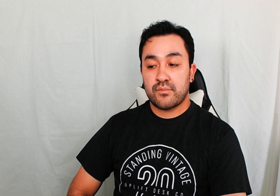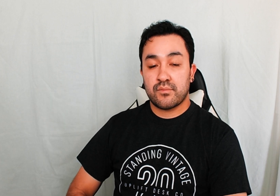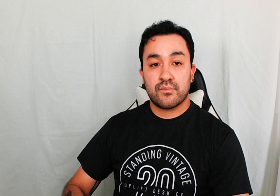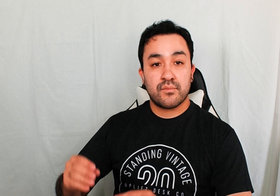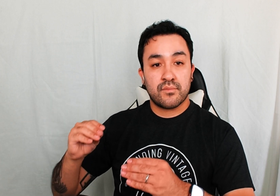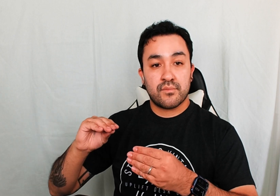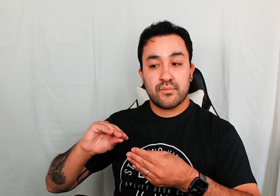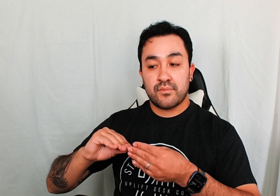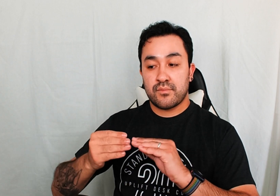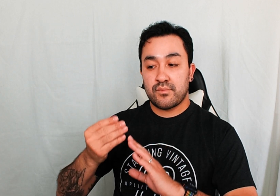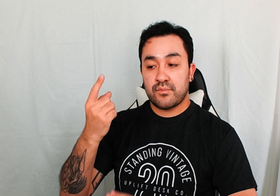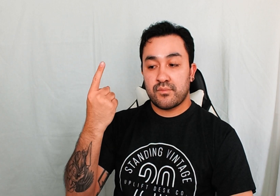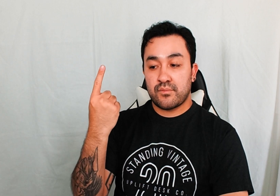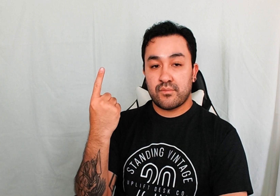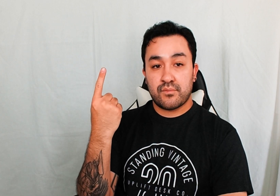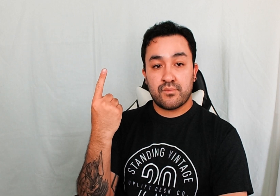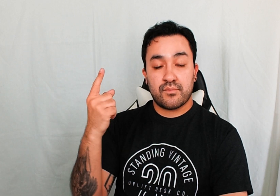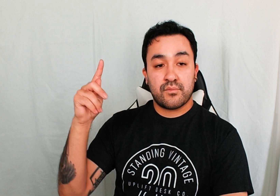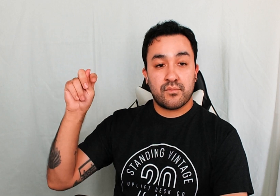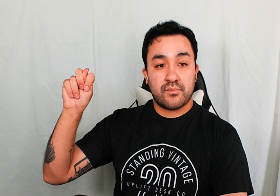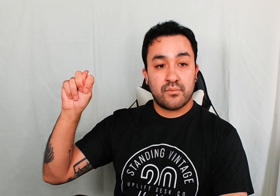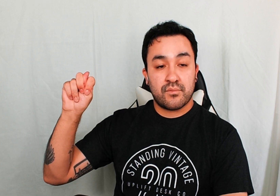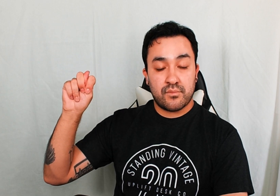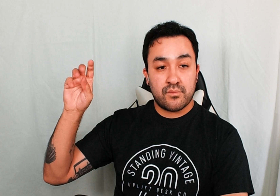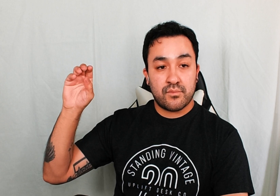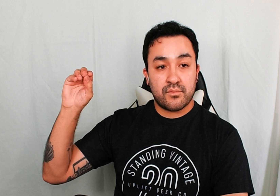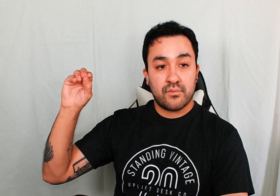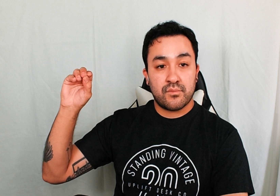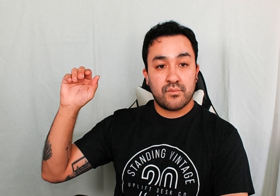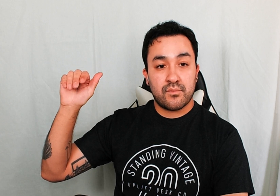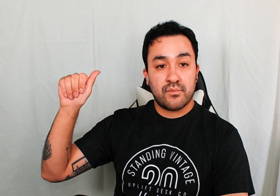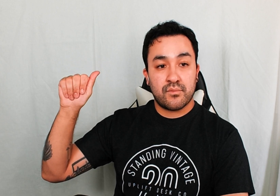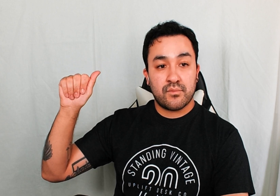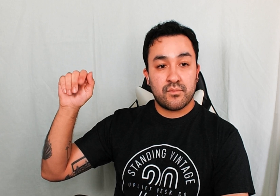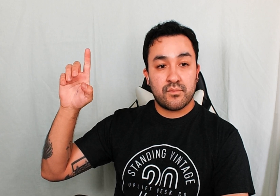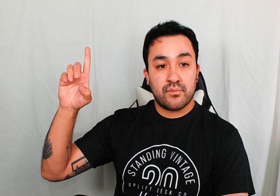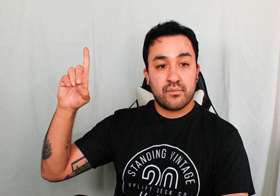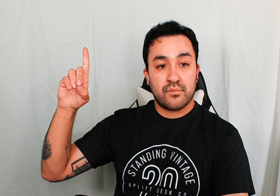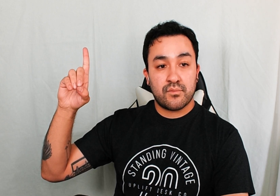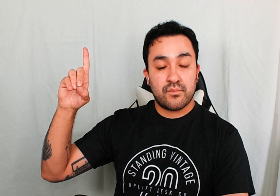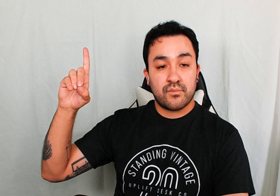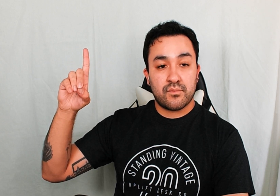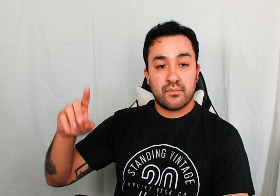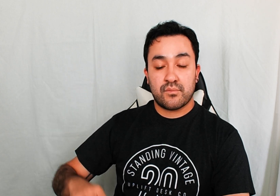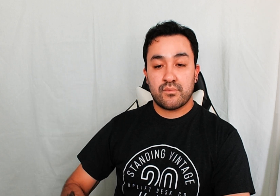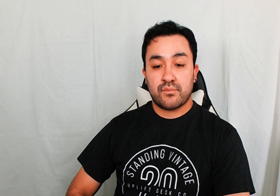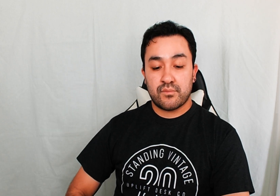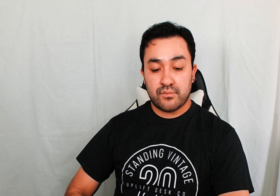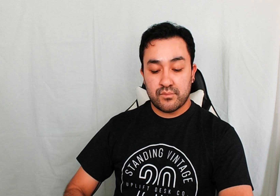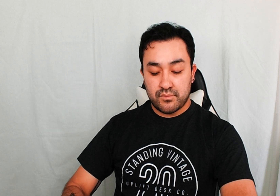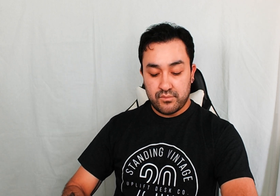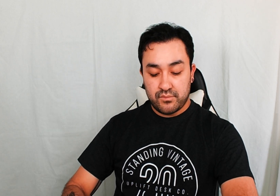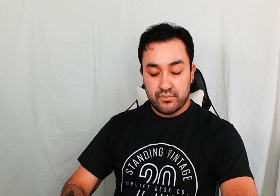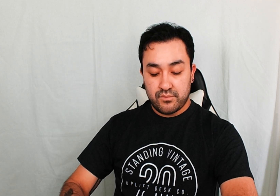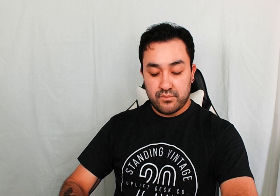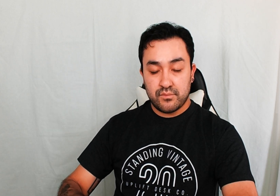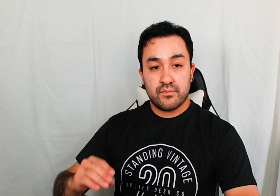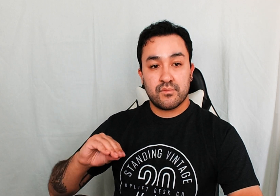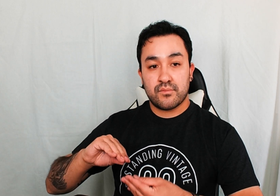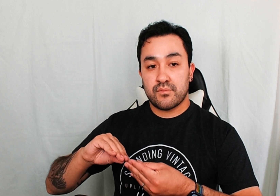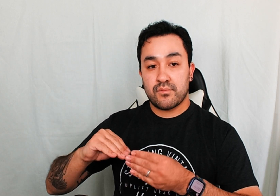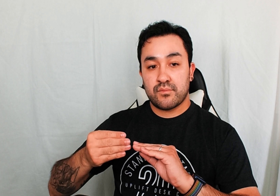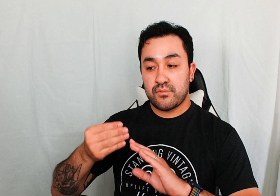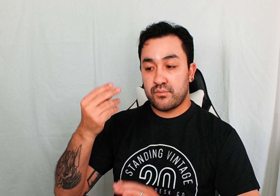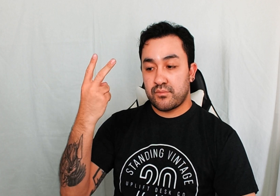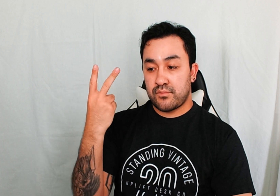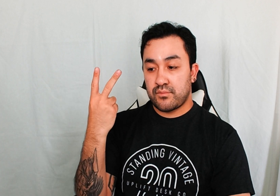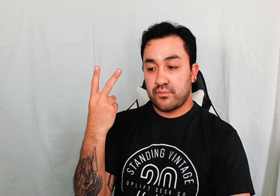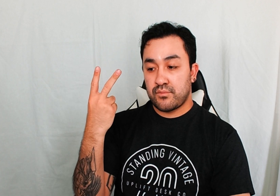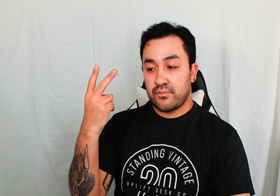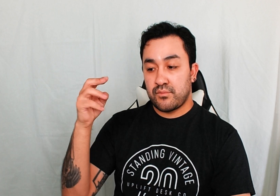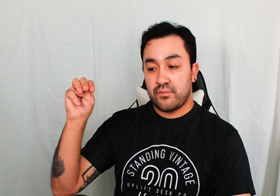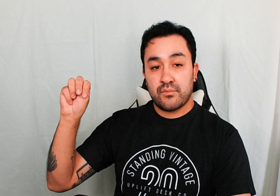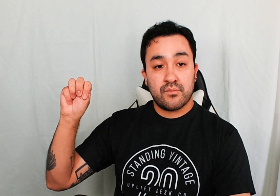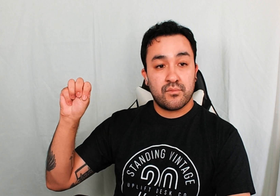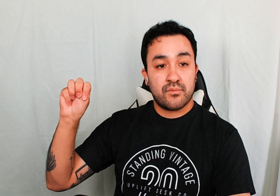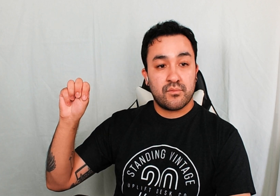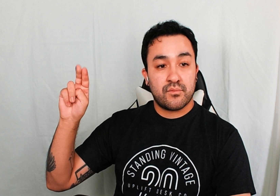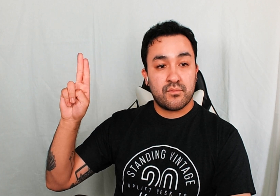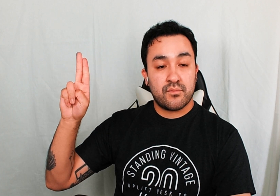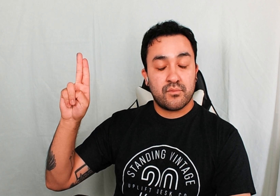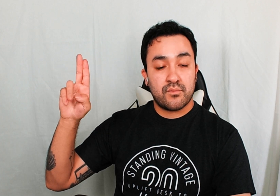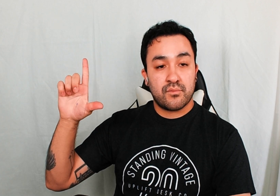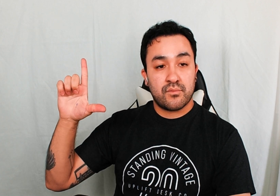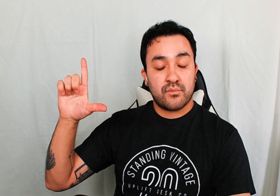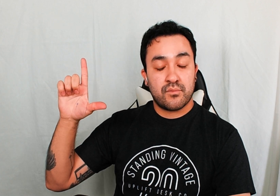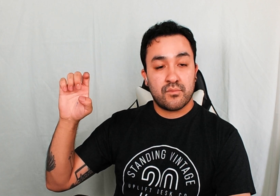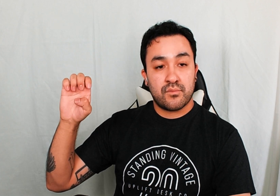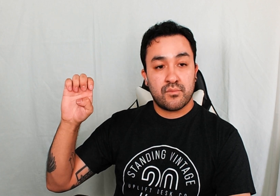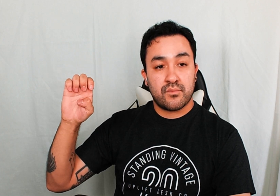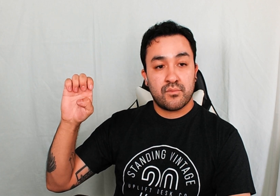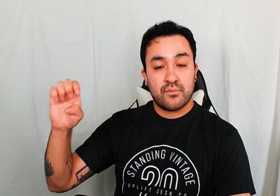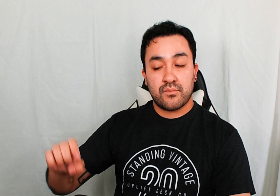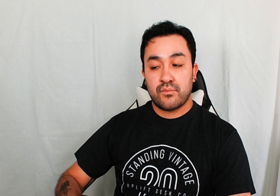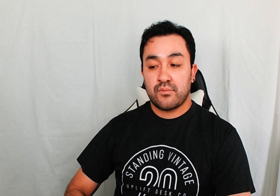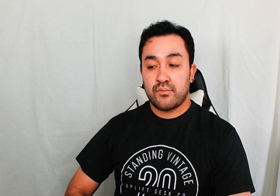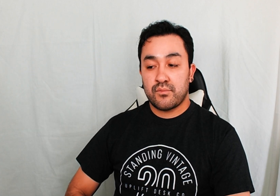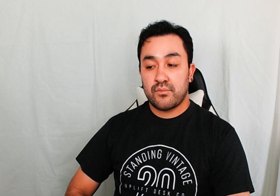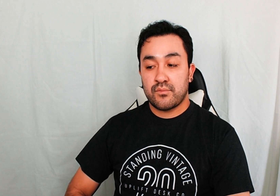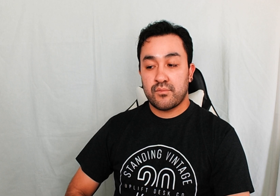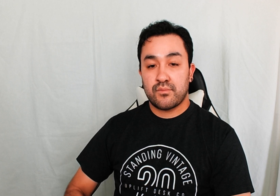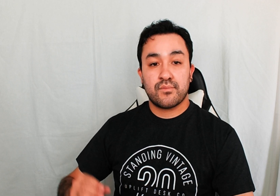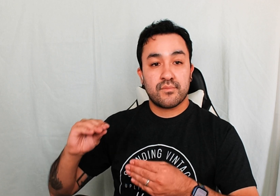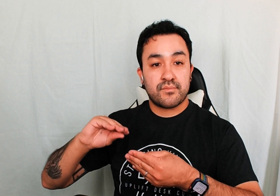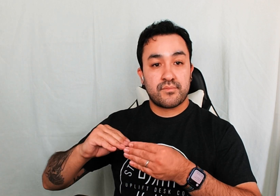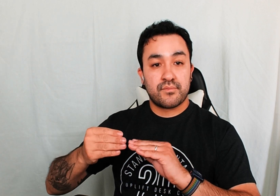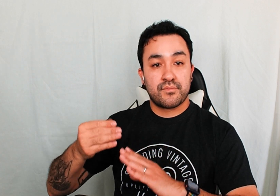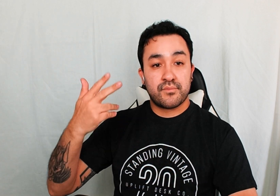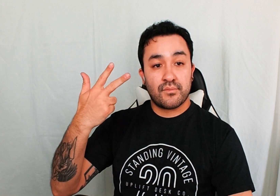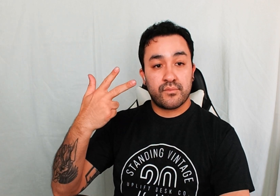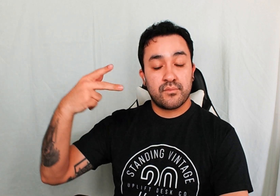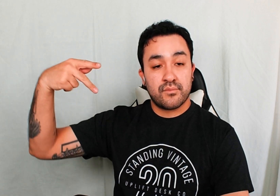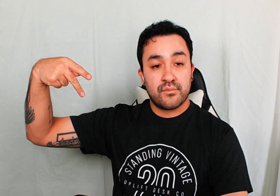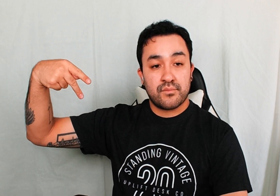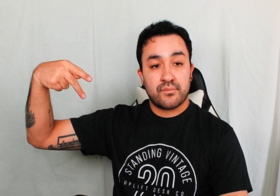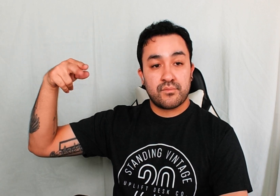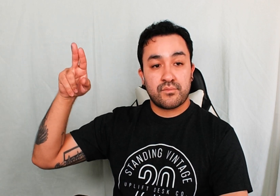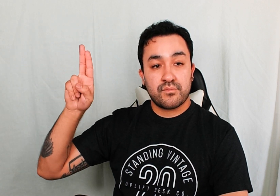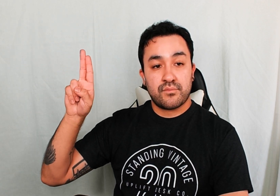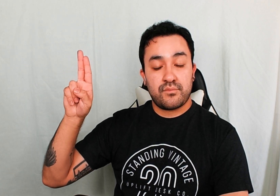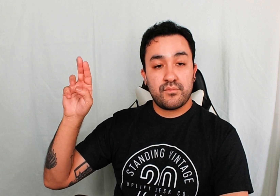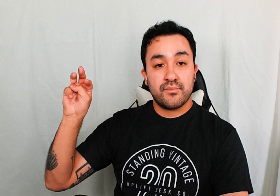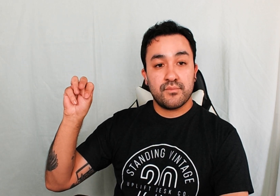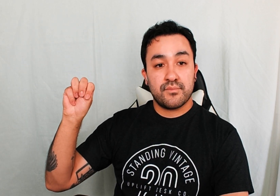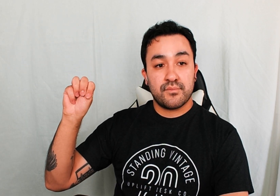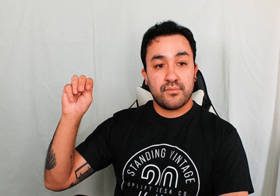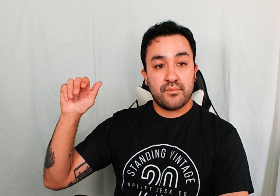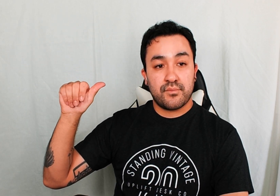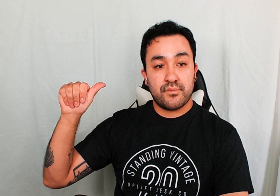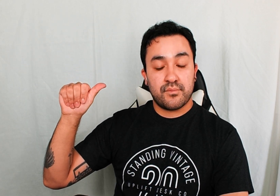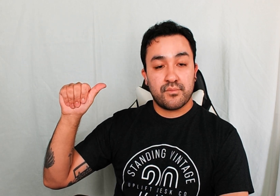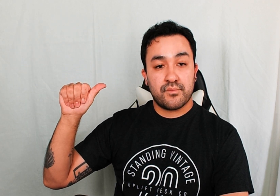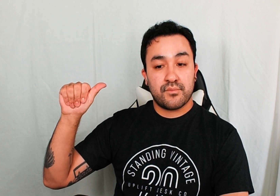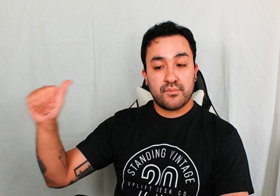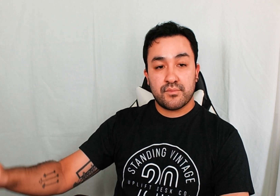ANIMALS